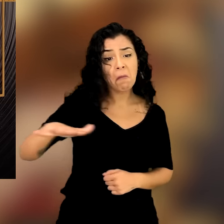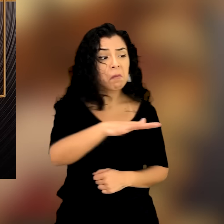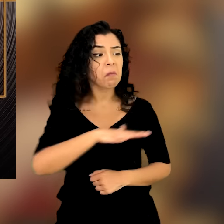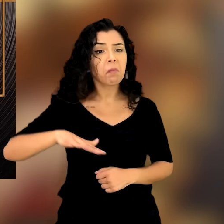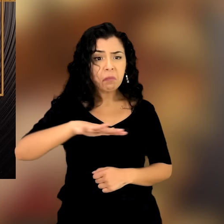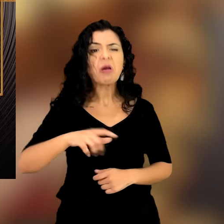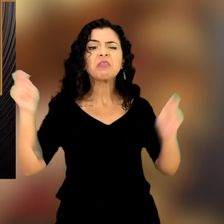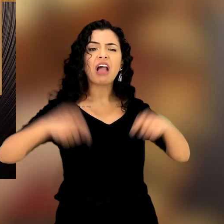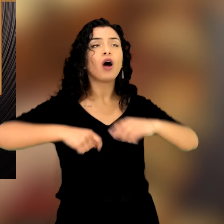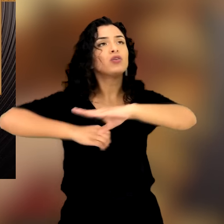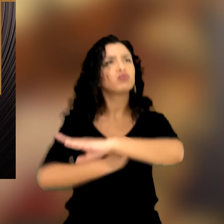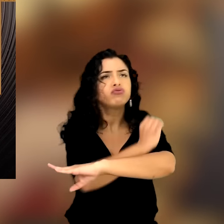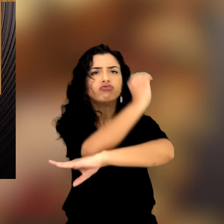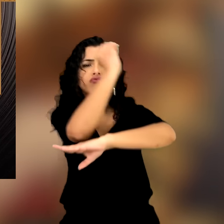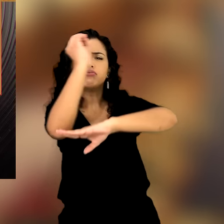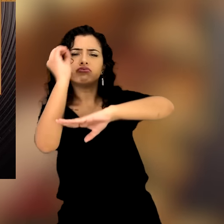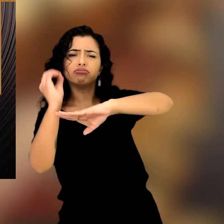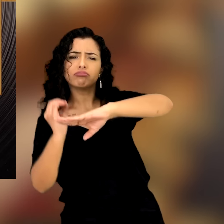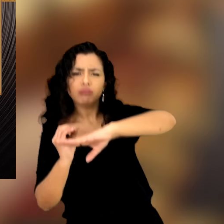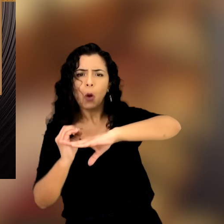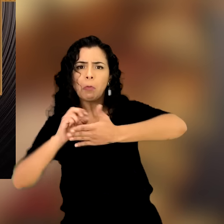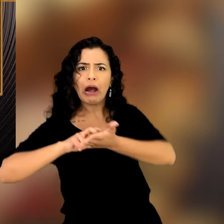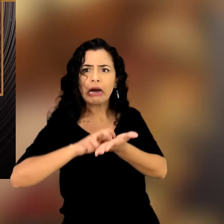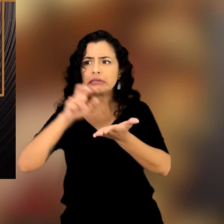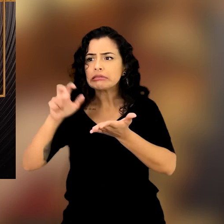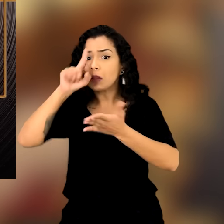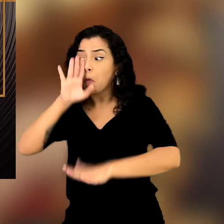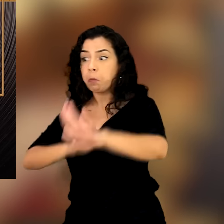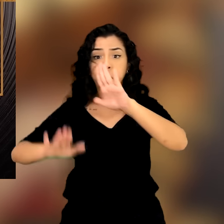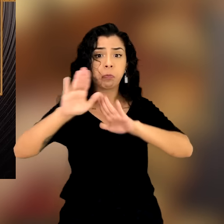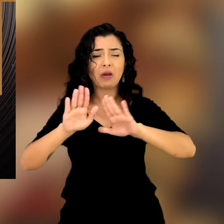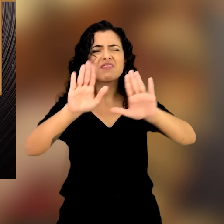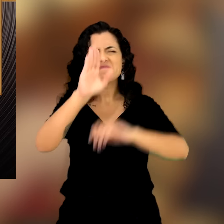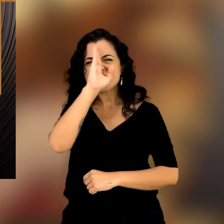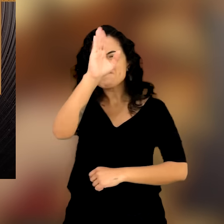mais cedo Onde o Peri é mais alto e o perigo é ter medo Tipo uma roda de rima no seu pagode de mesa